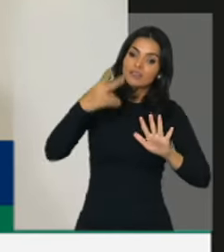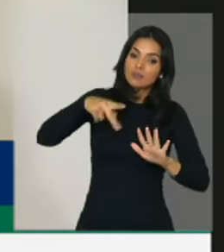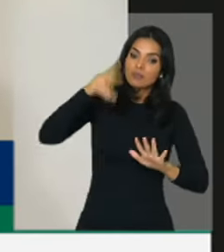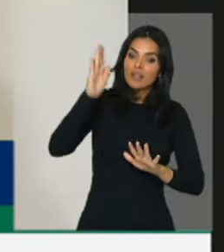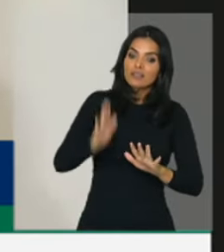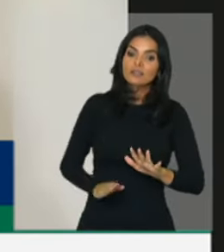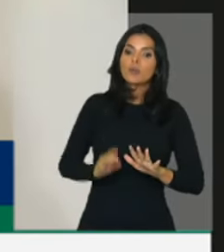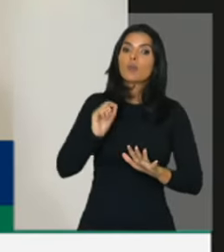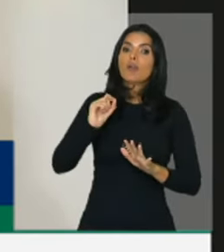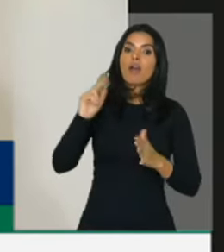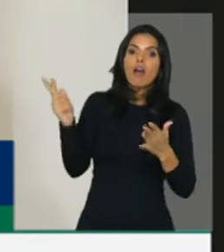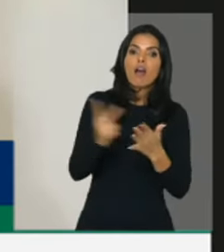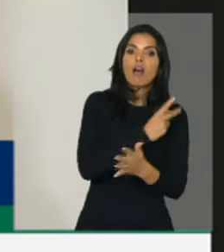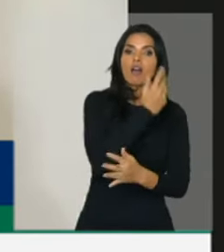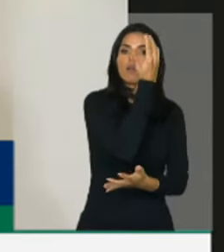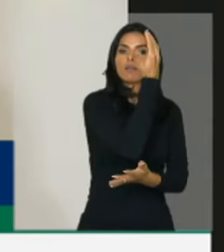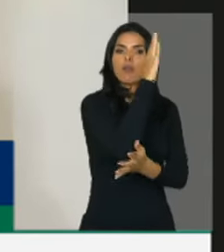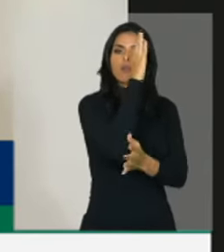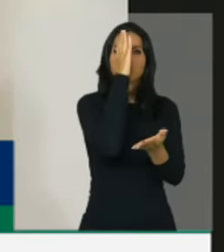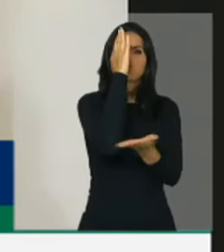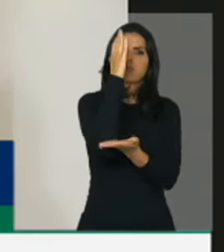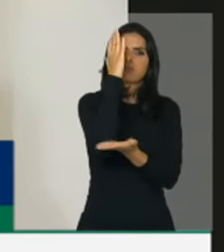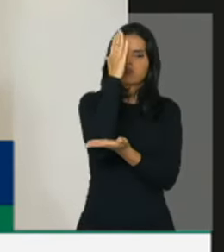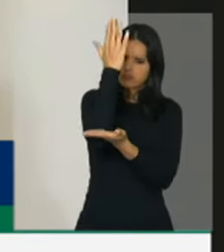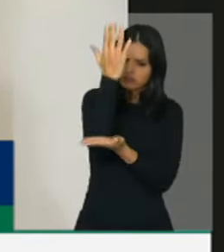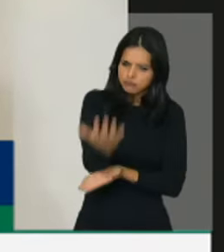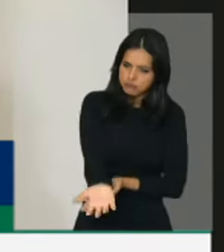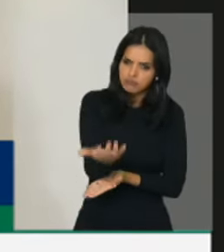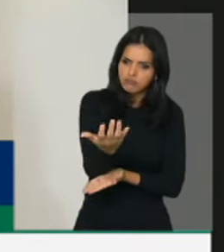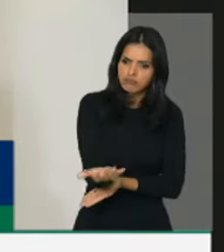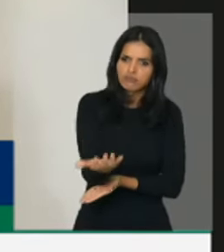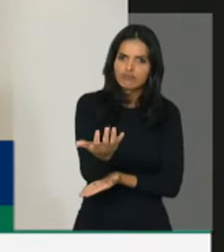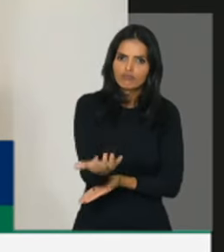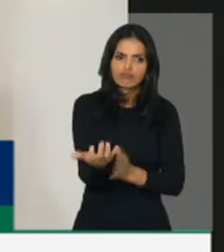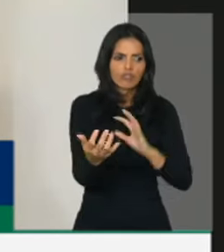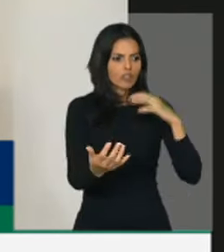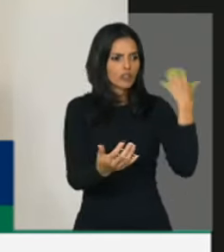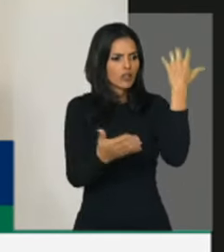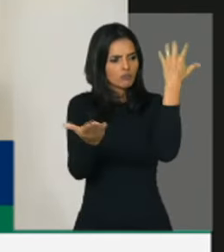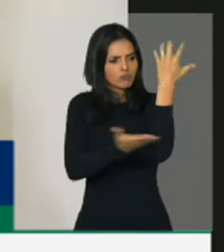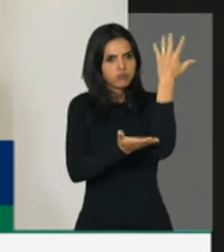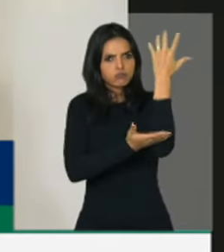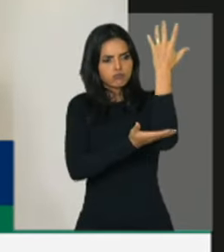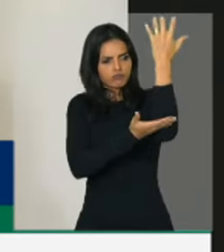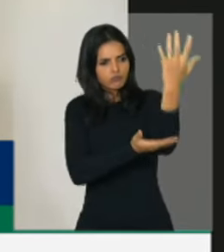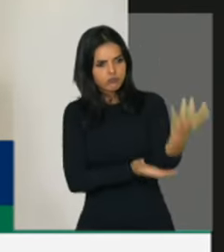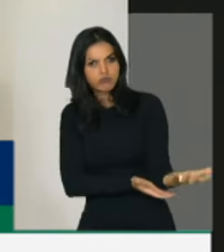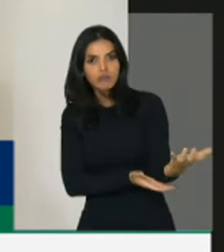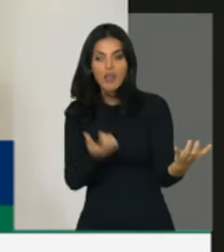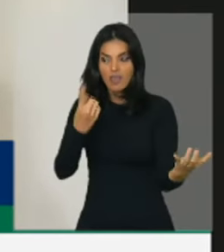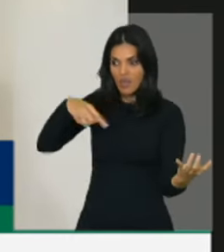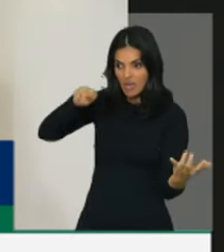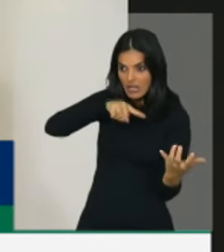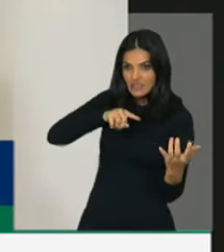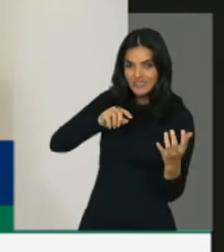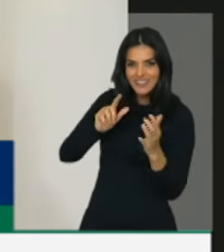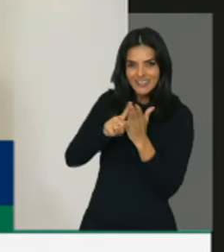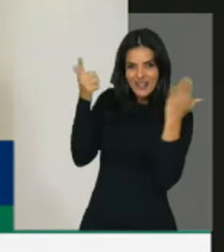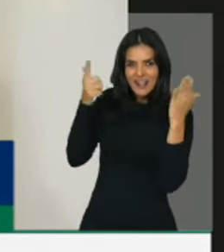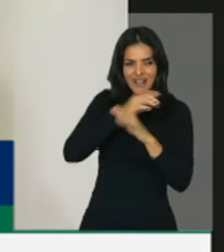DESMATAMENTO NO MUNDO. POIS É , AQUELES QUE DÃO AS NOTÍCIAS ESQUECEM QUE O BRASIL 66% DE SEU TERRITÓRIO